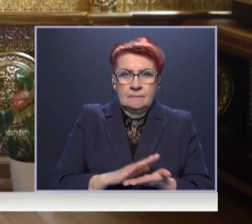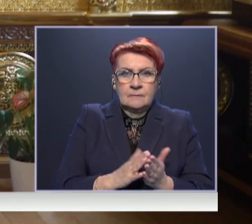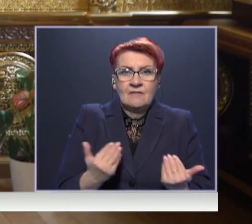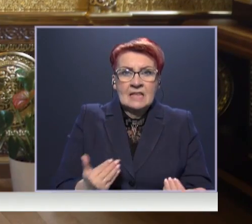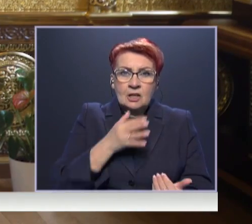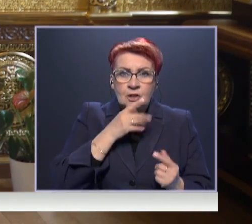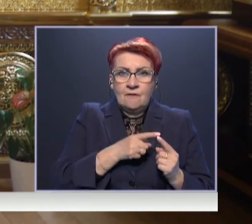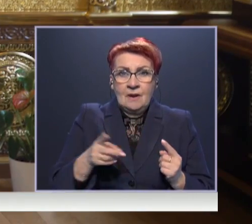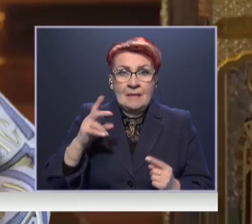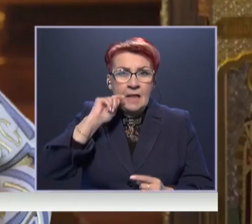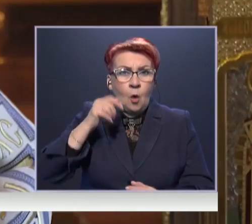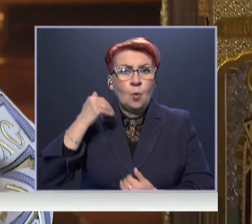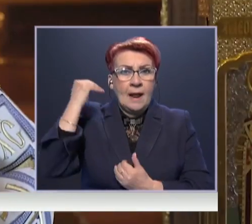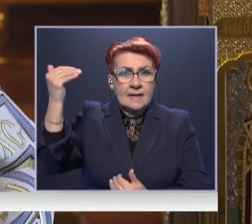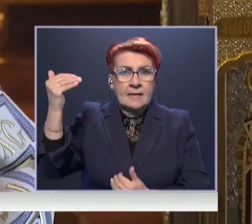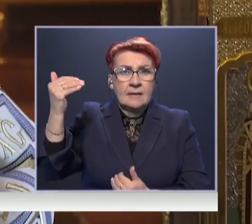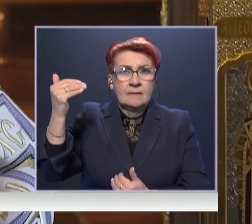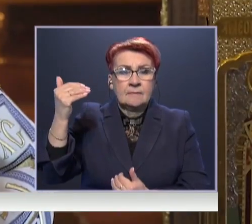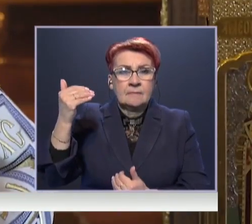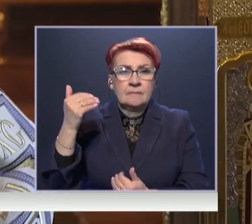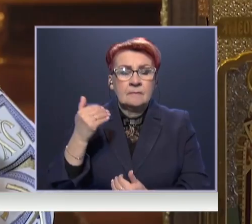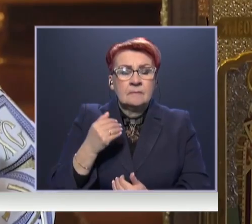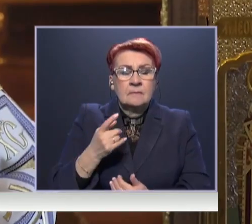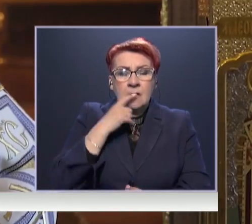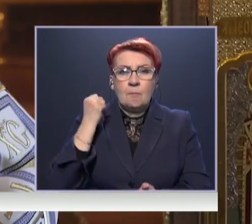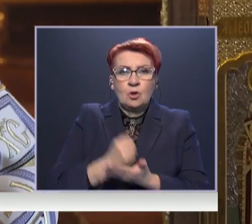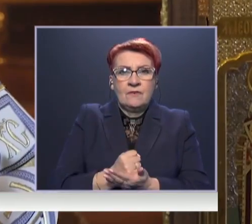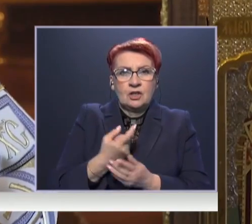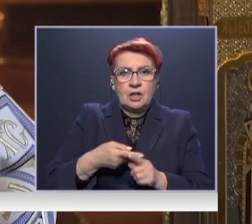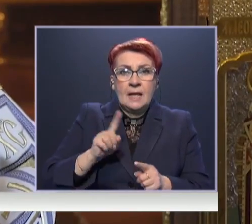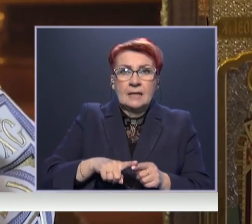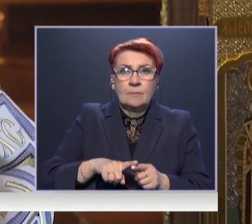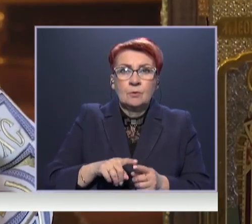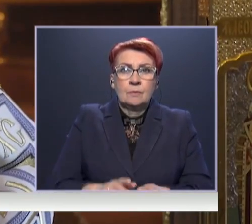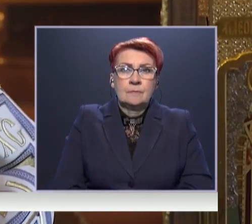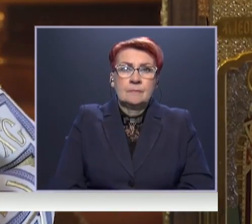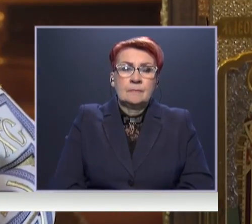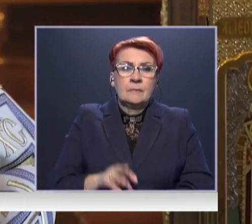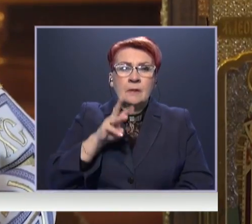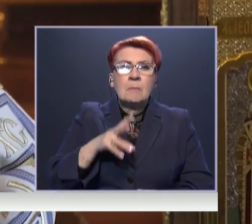времени на Украине я к этому подтверждение молимся